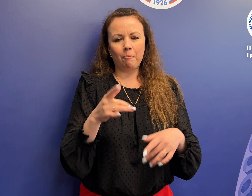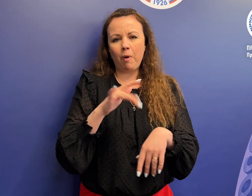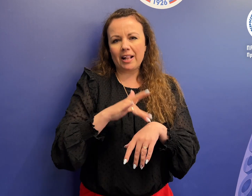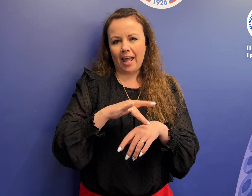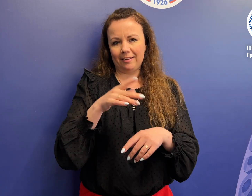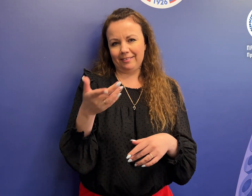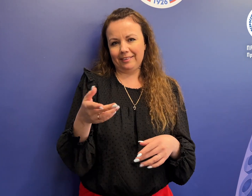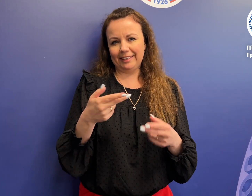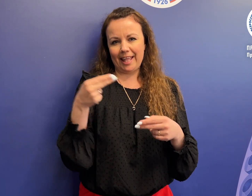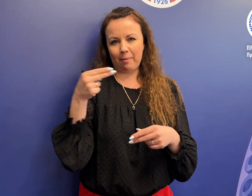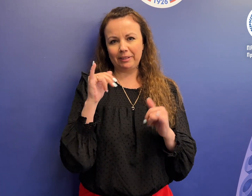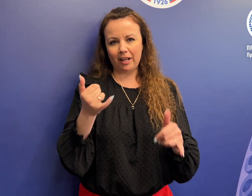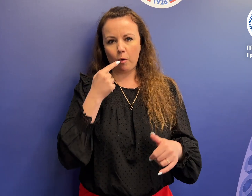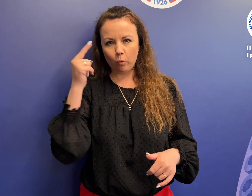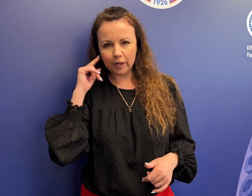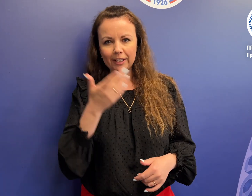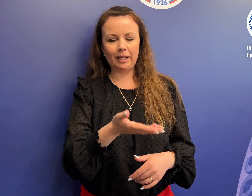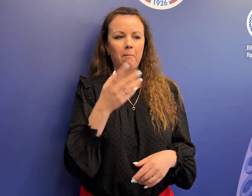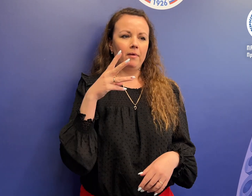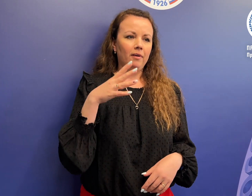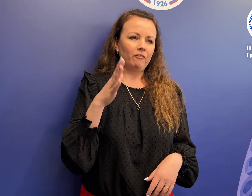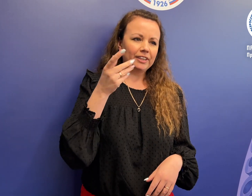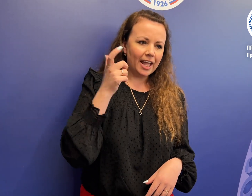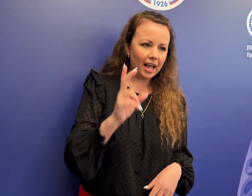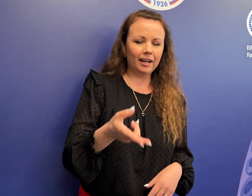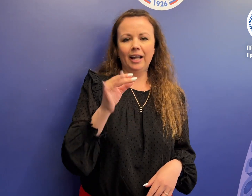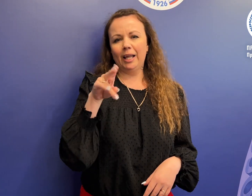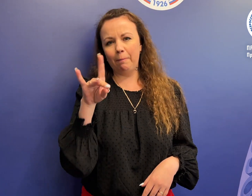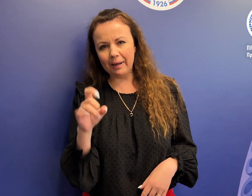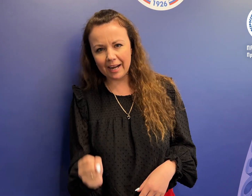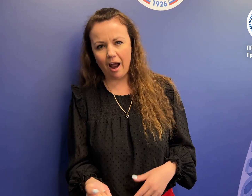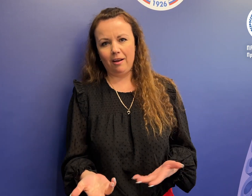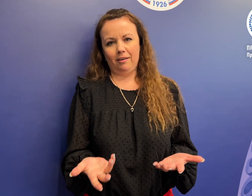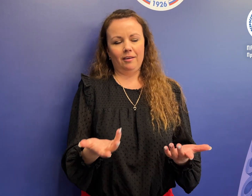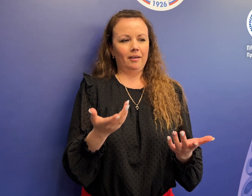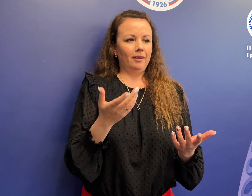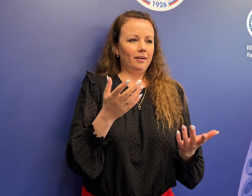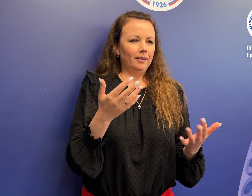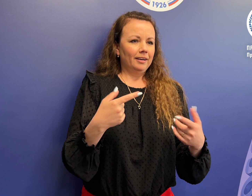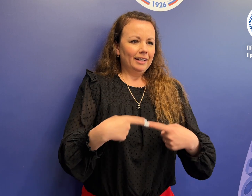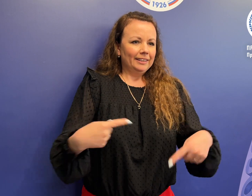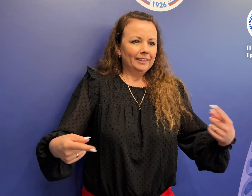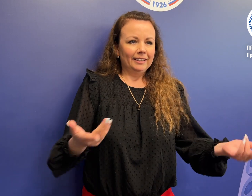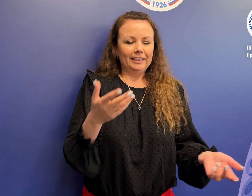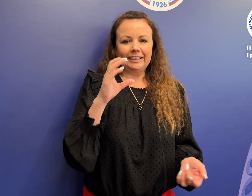Это больная тема для глухих: ВТЭК, ИПРА, ТСР и другое.